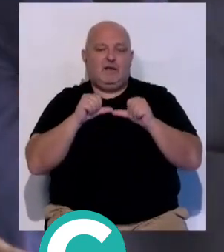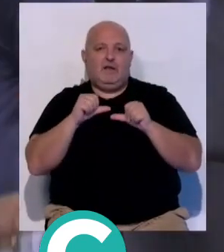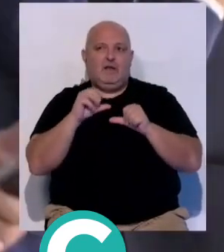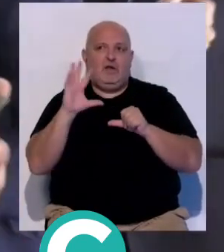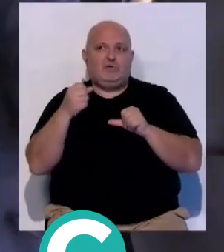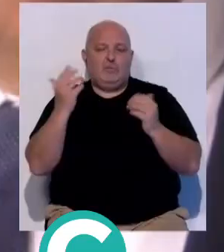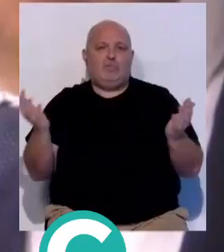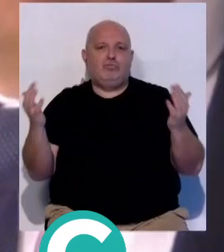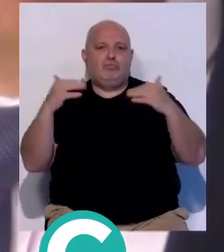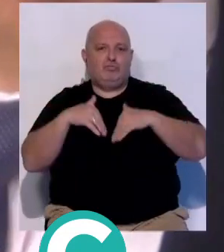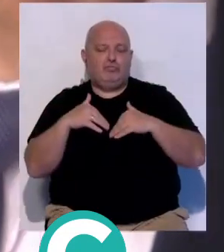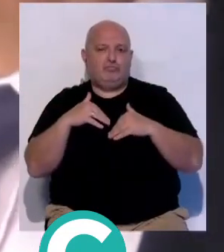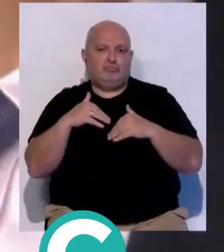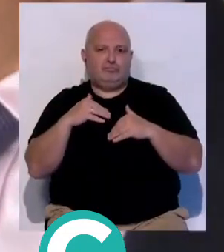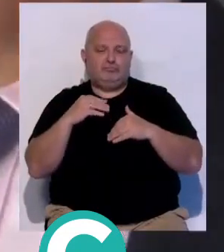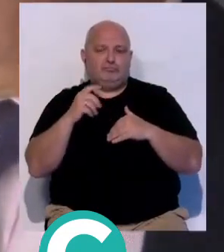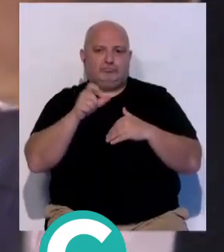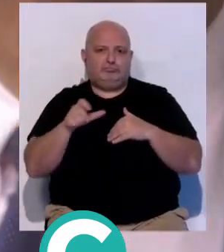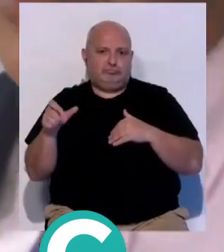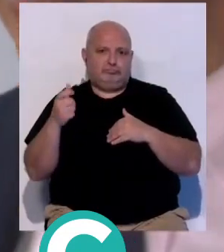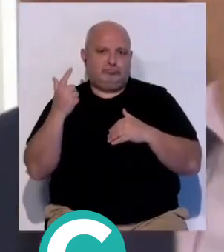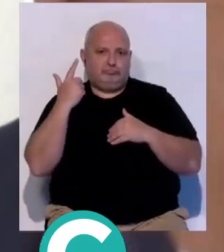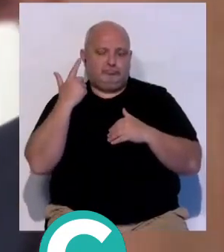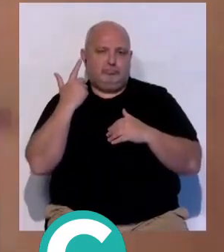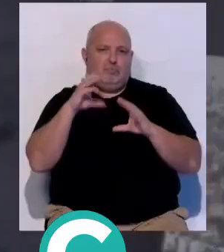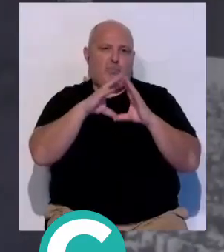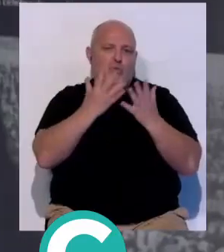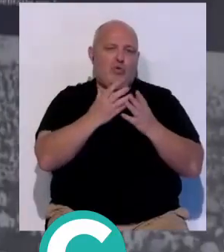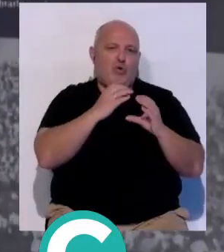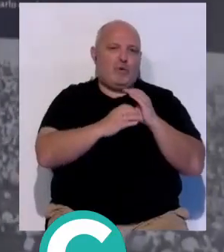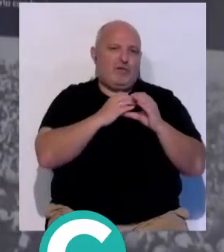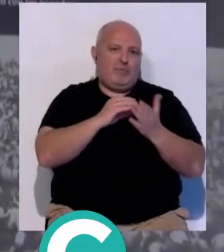conseguido reunir a un elenco de personalidades tanto del mundo de la comunicación como del mundo